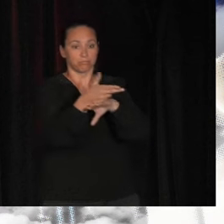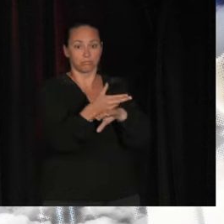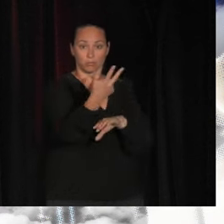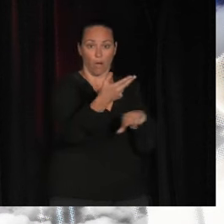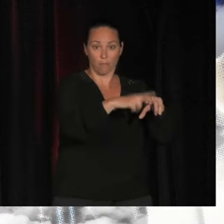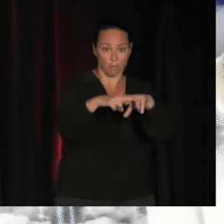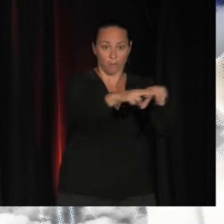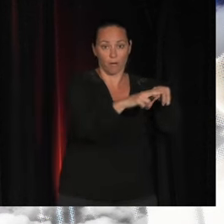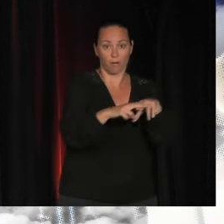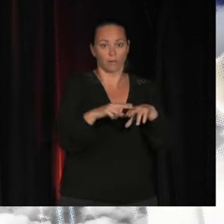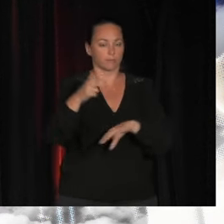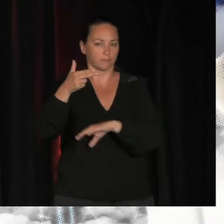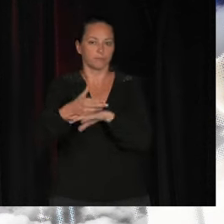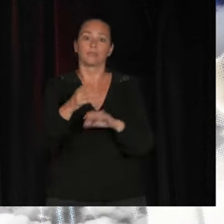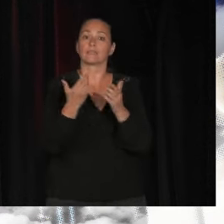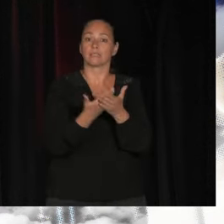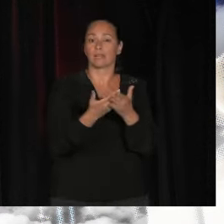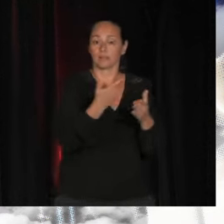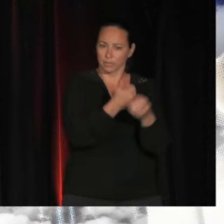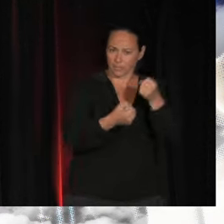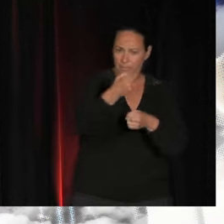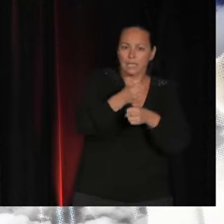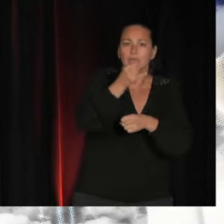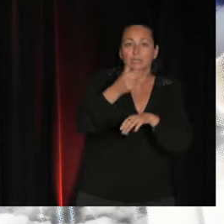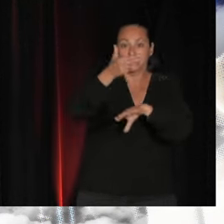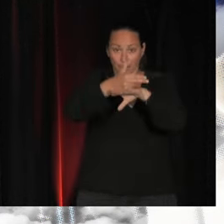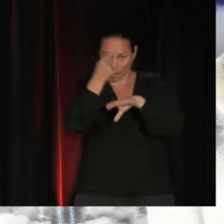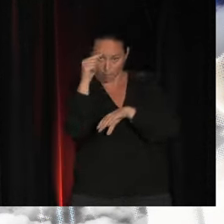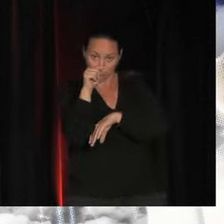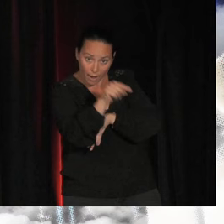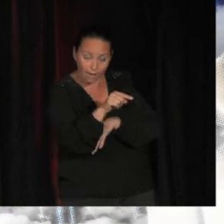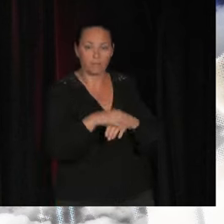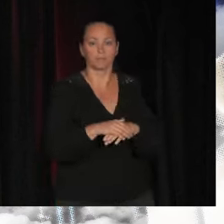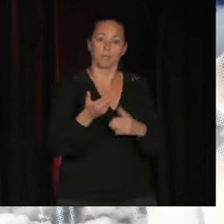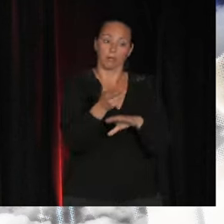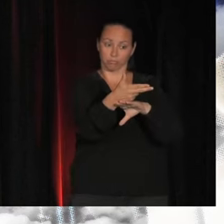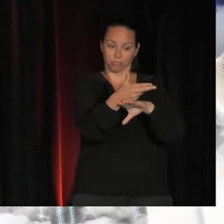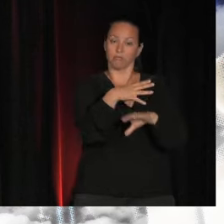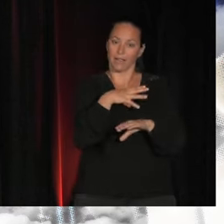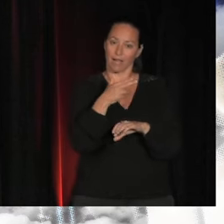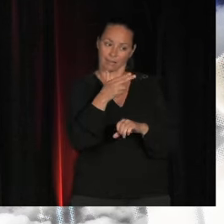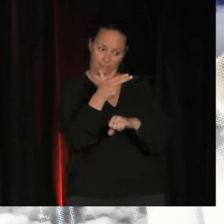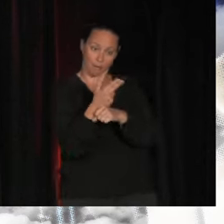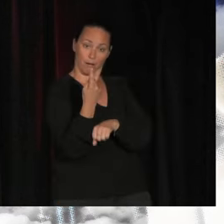La tourelle Play of the Game. Mais du coup, ils lui ont créé une petite caméra rien que pour elle. La tourelle, maintenant, a une petite caméra et du coup ils